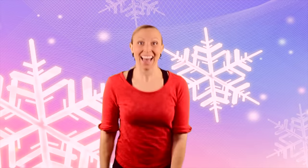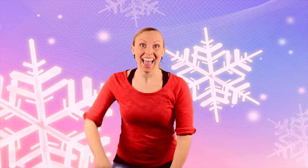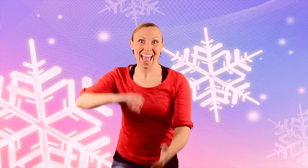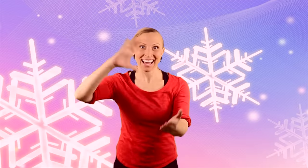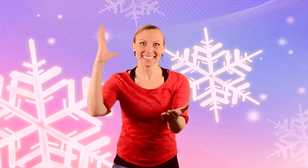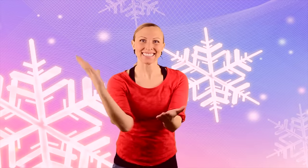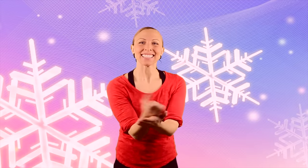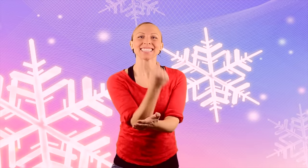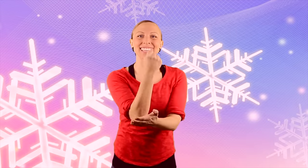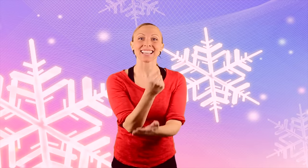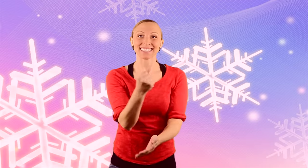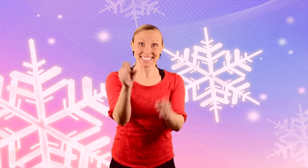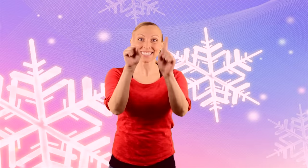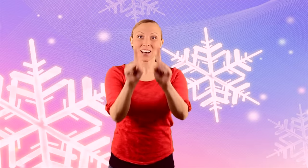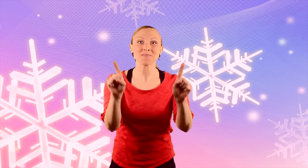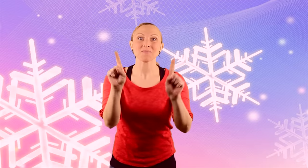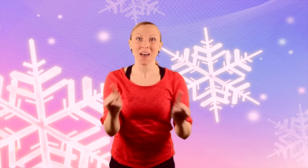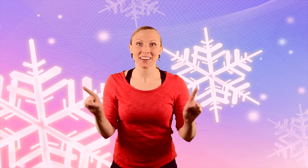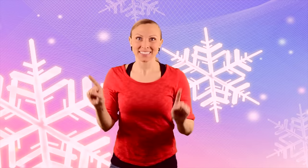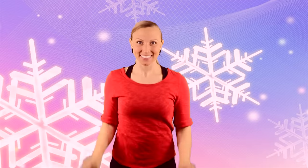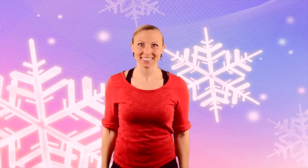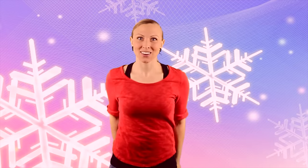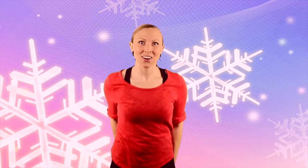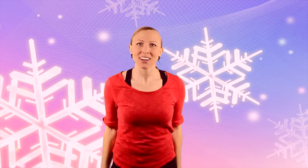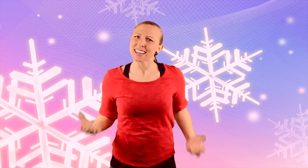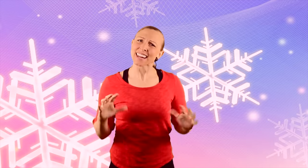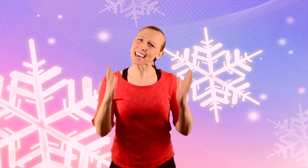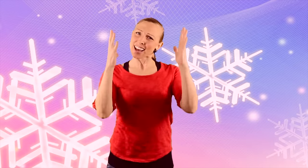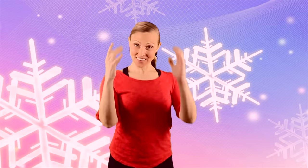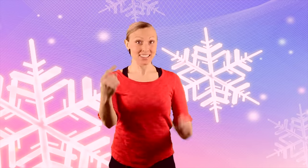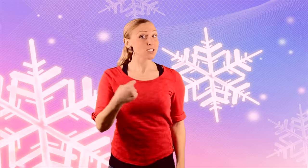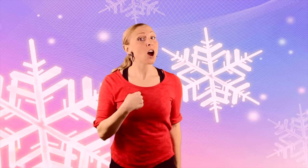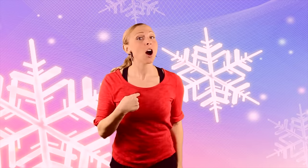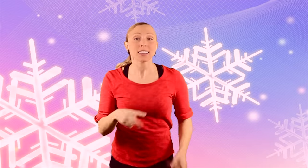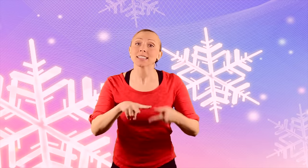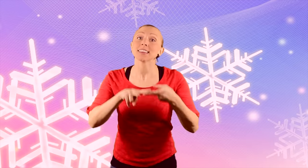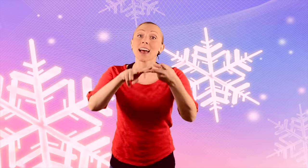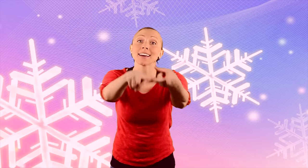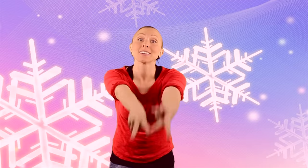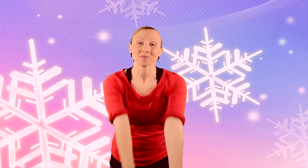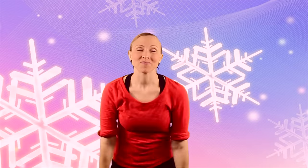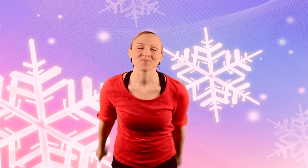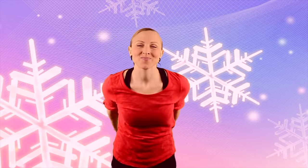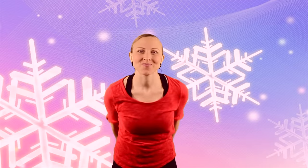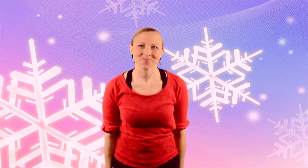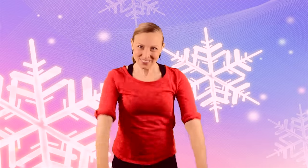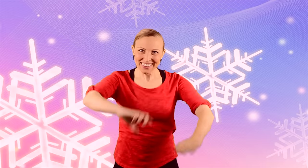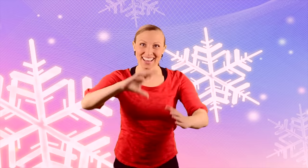Äntligen december och nu lever jag igen.